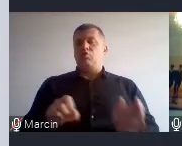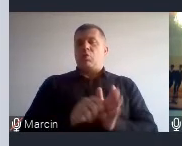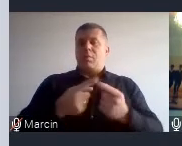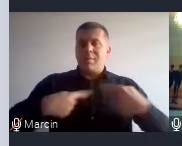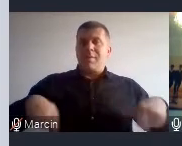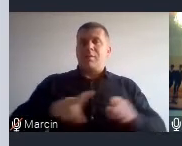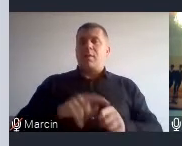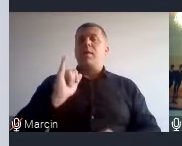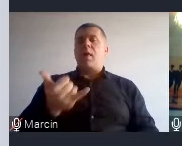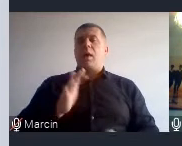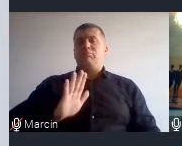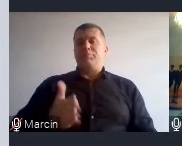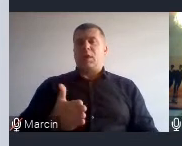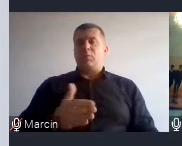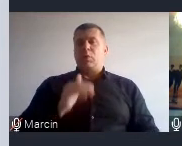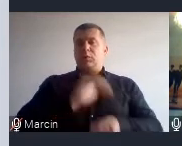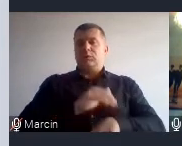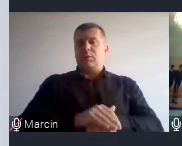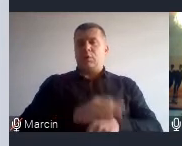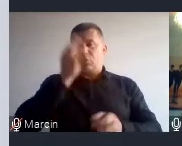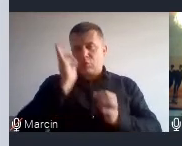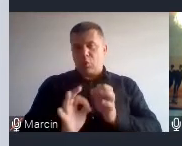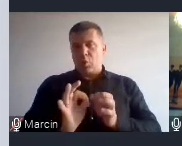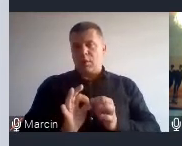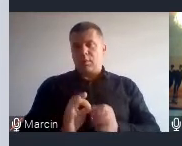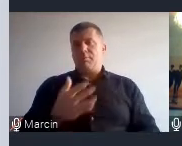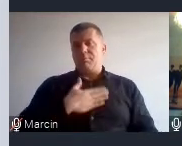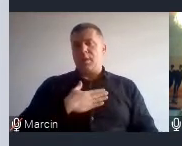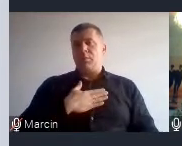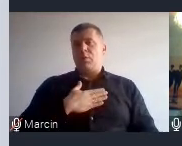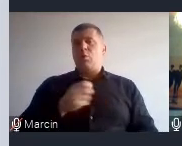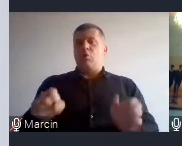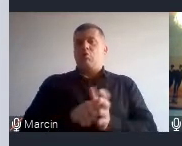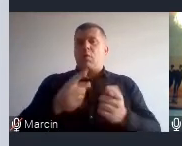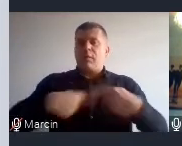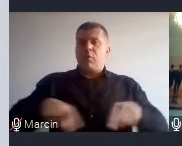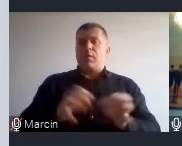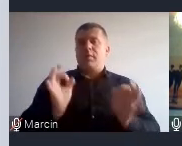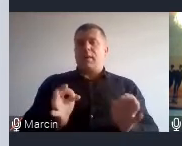jaki przedmiot zamówienia dokładnie mamy do wykonania w tej chwili.